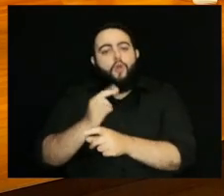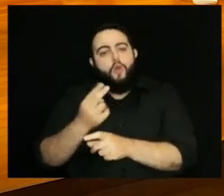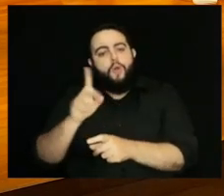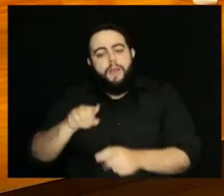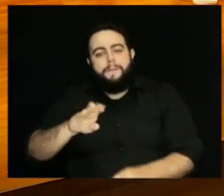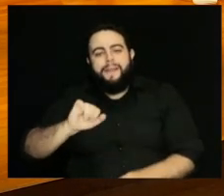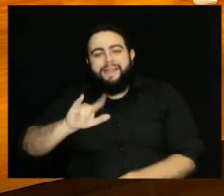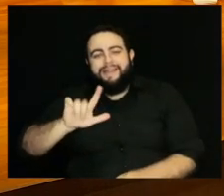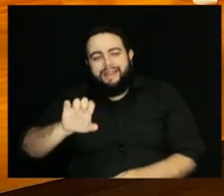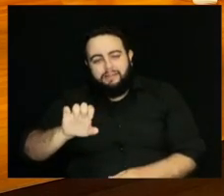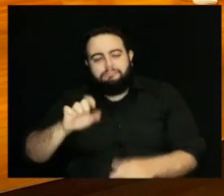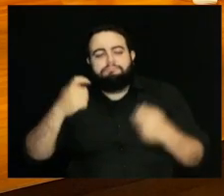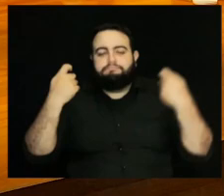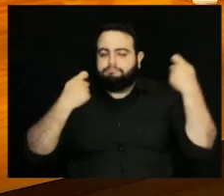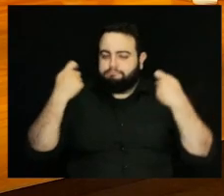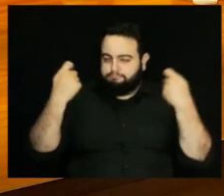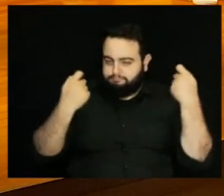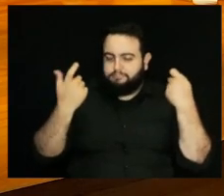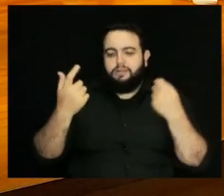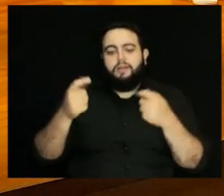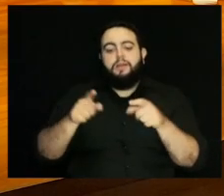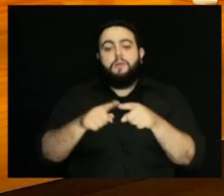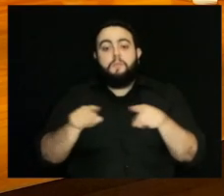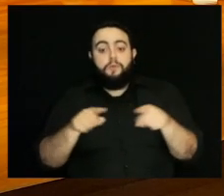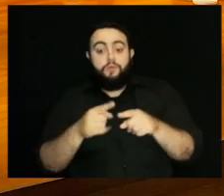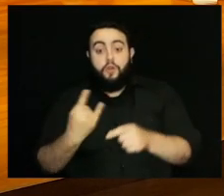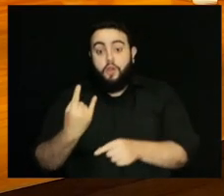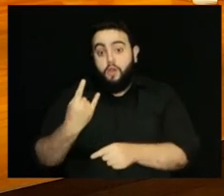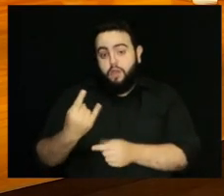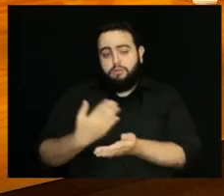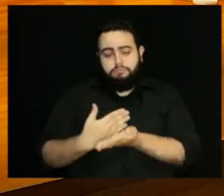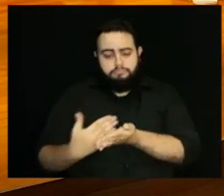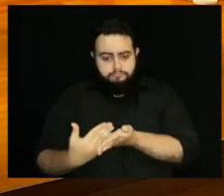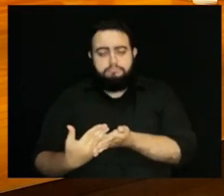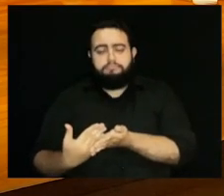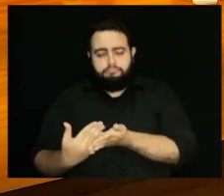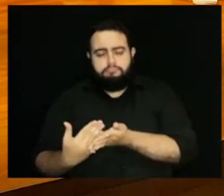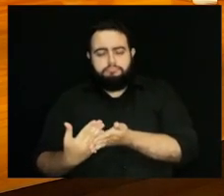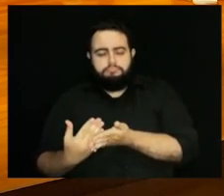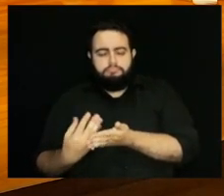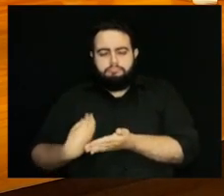de rock conseguiam sobreviver porque aí o baile tinha virado baile rock né. Onde antes tinha uma